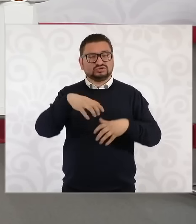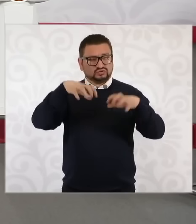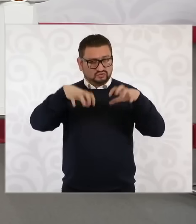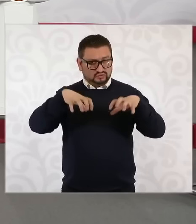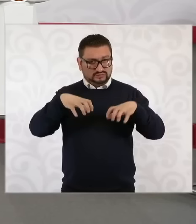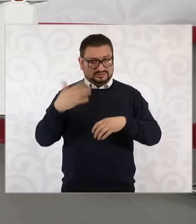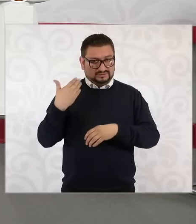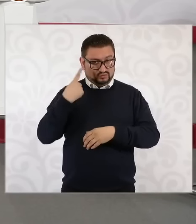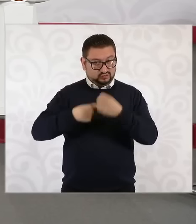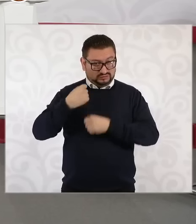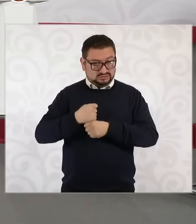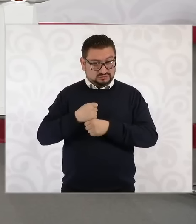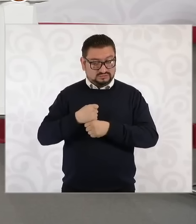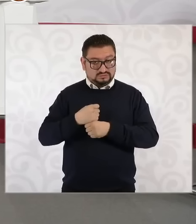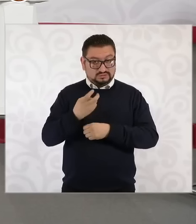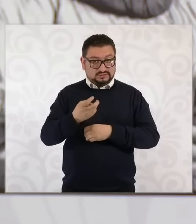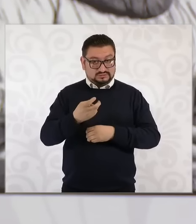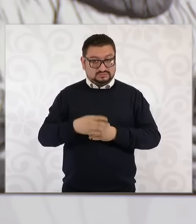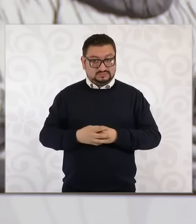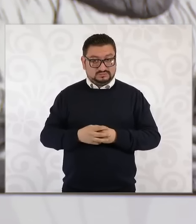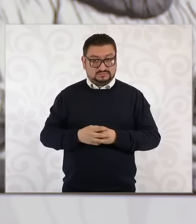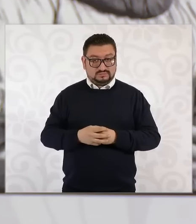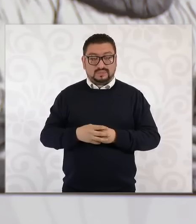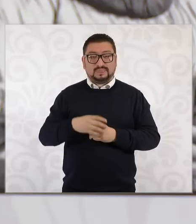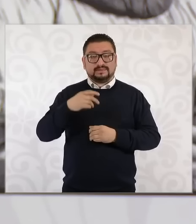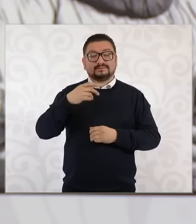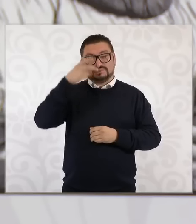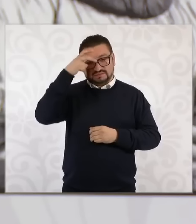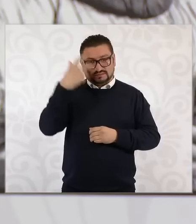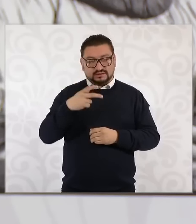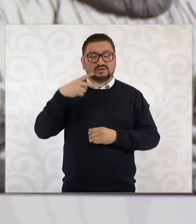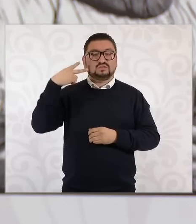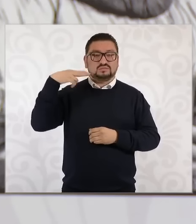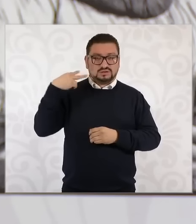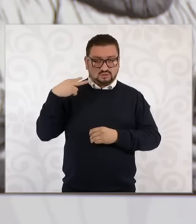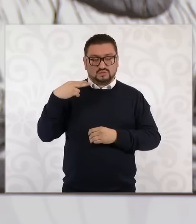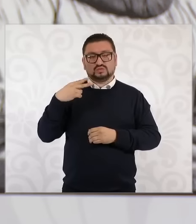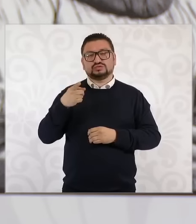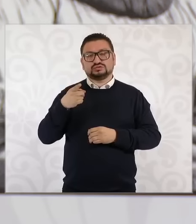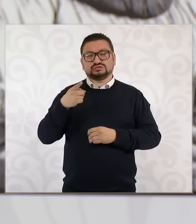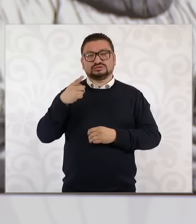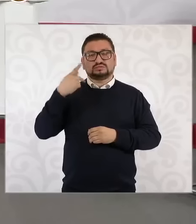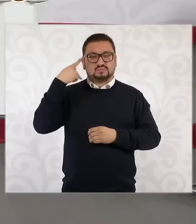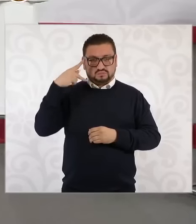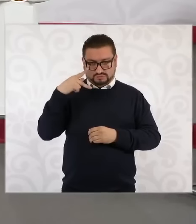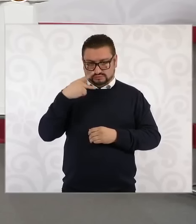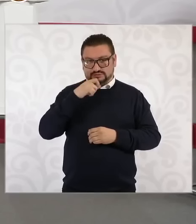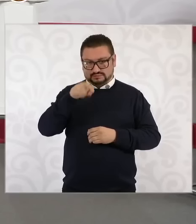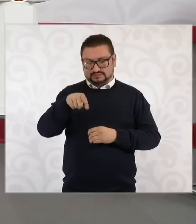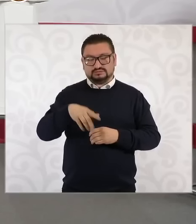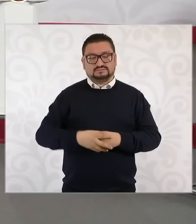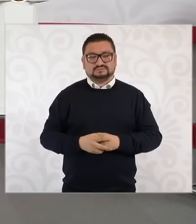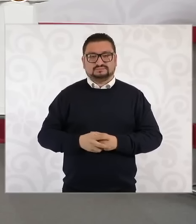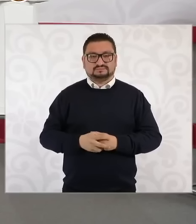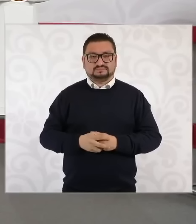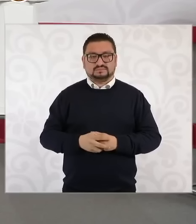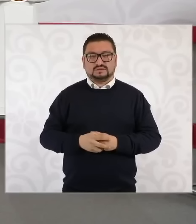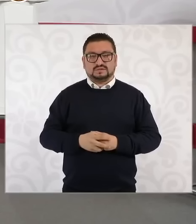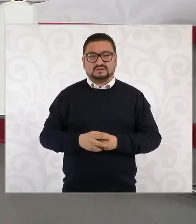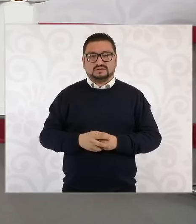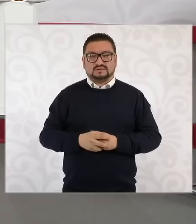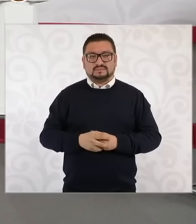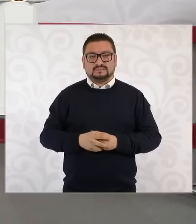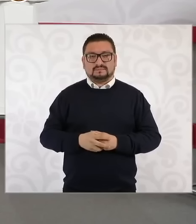tuvimos el año pasado en Hidalgo, Veracruz y Puebla. Eh, principalmente también hubo en